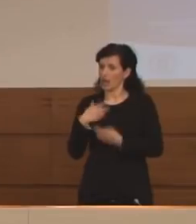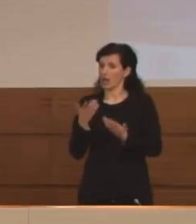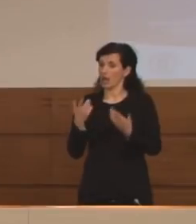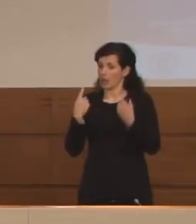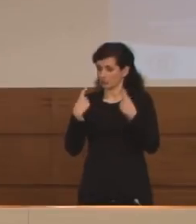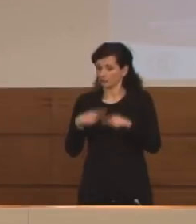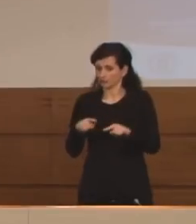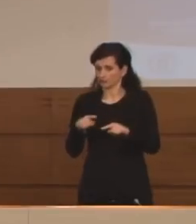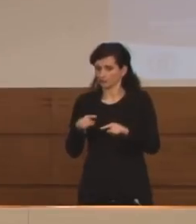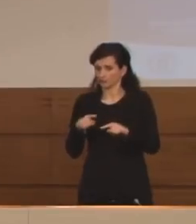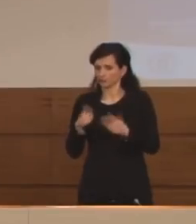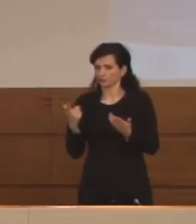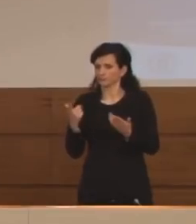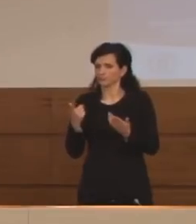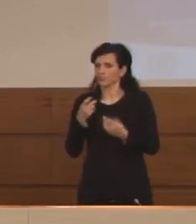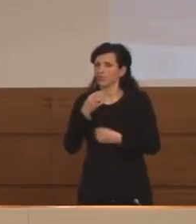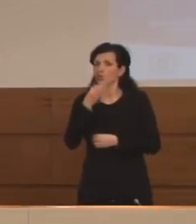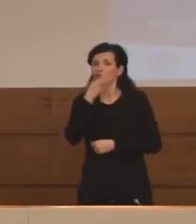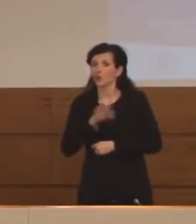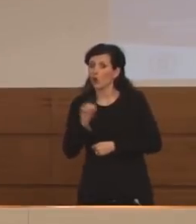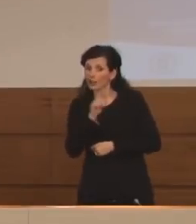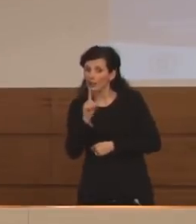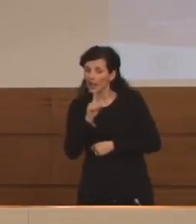per cui non riuscite a sviluppare un modello unico?